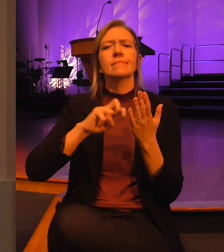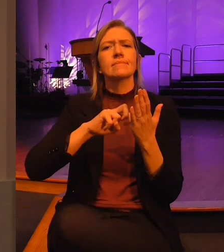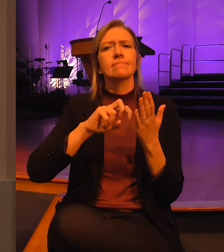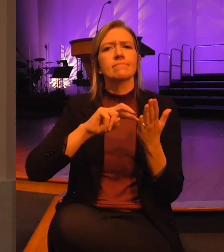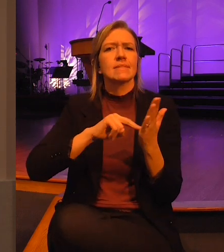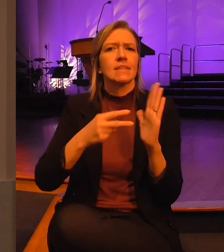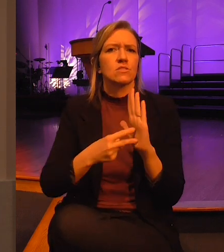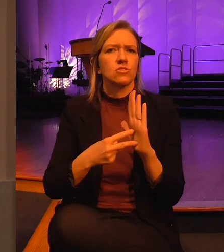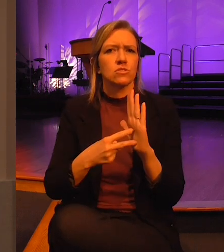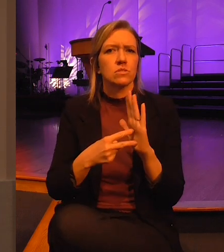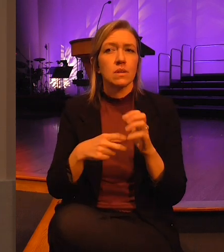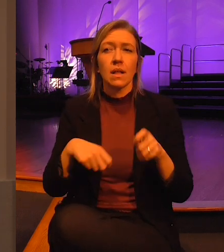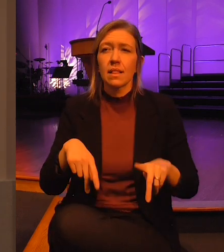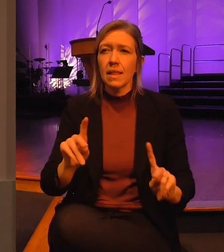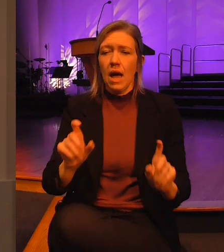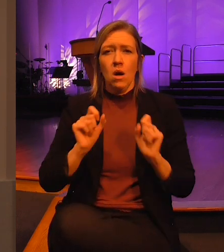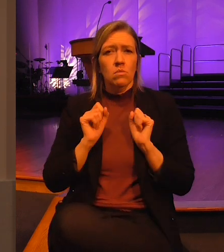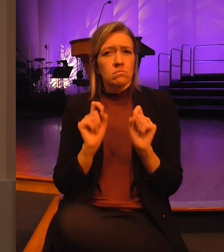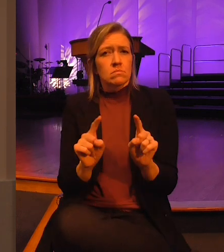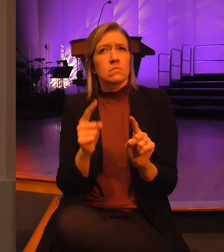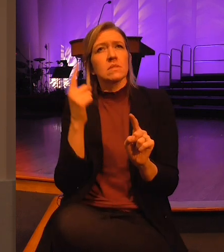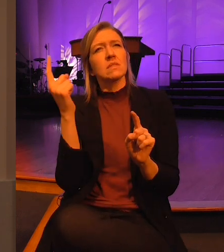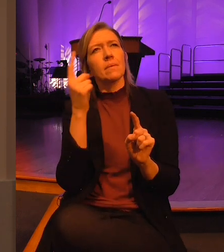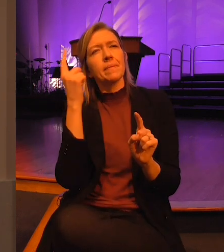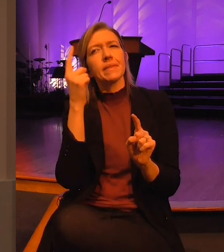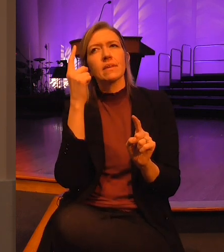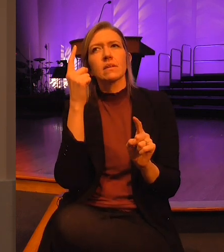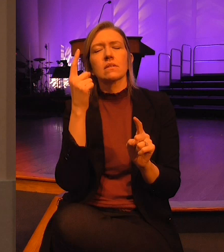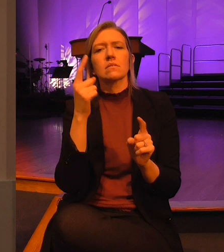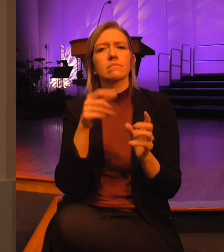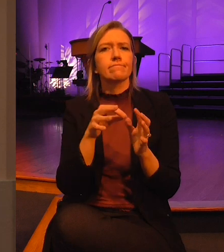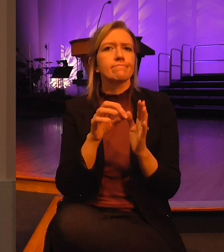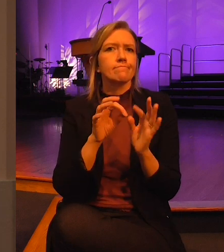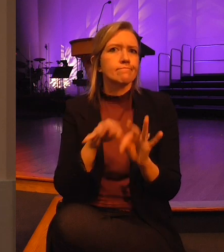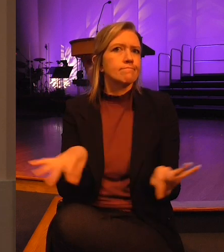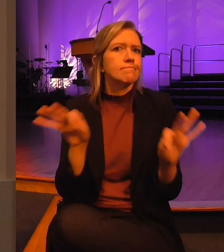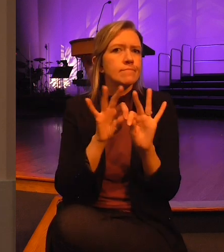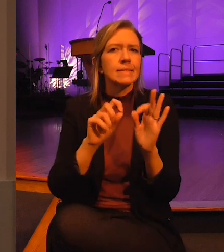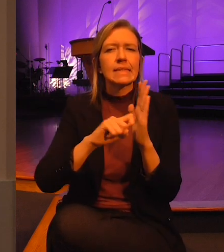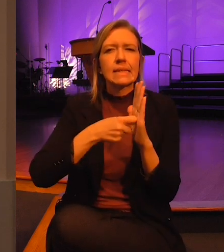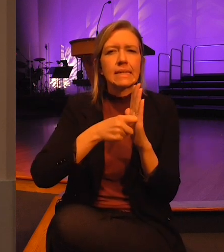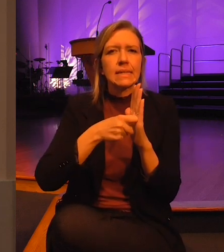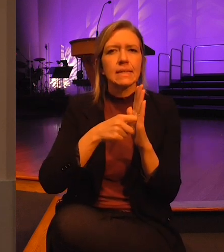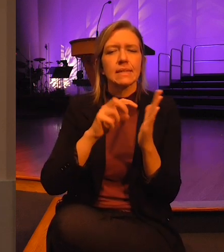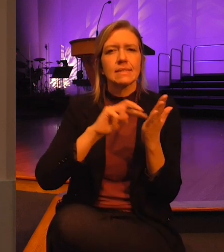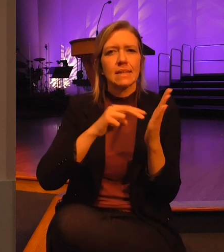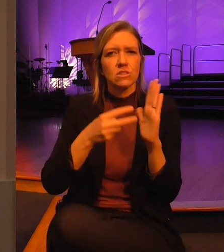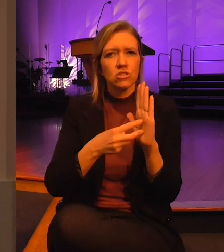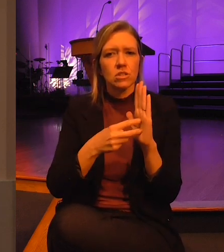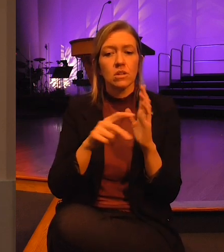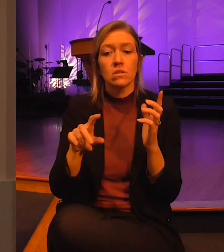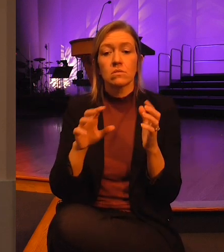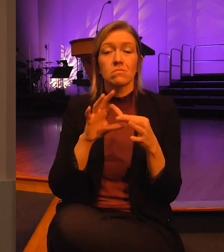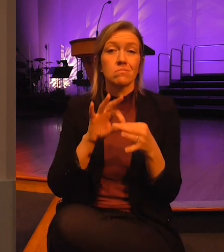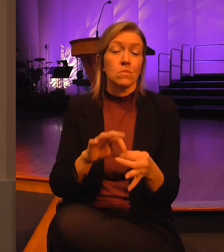ti una relación clave, una intención clave en torno a una o todas las relaciones para ti este